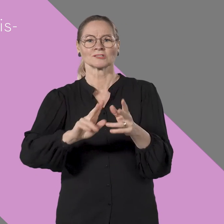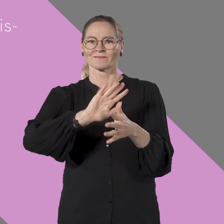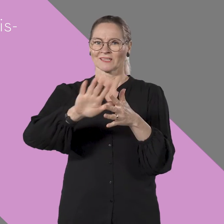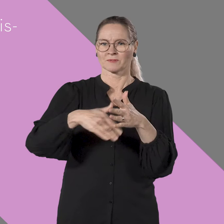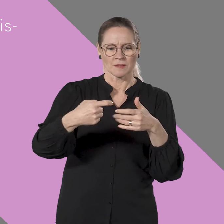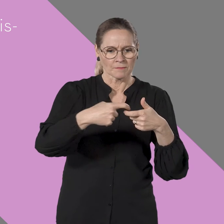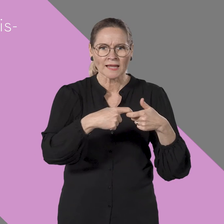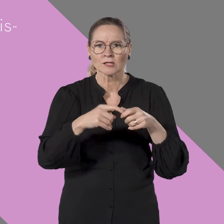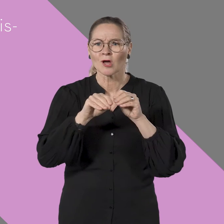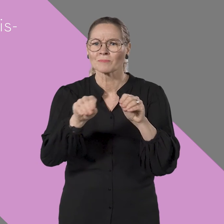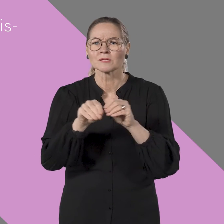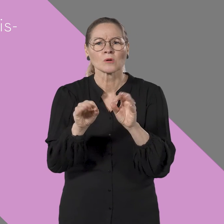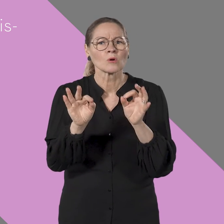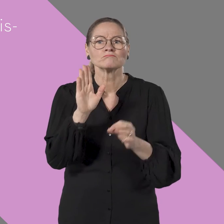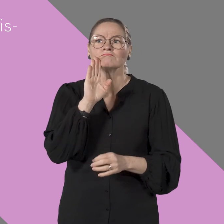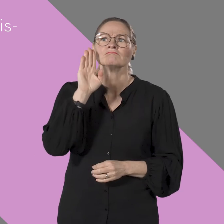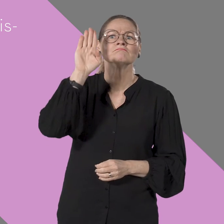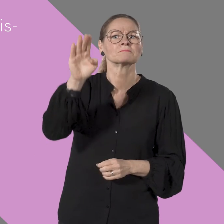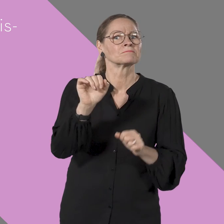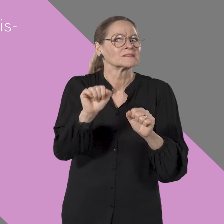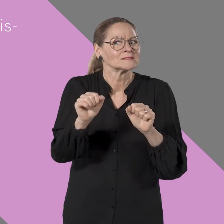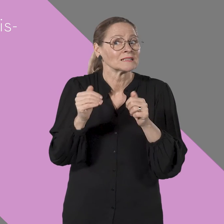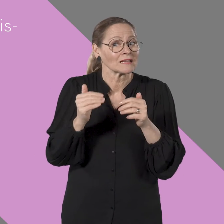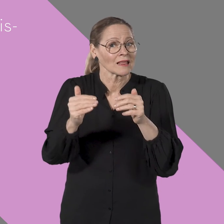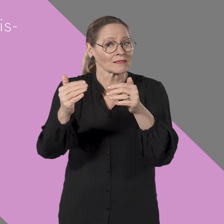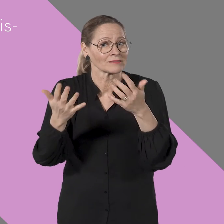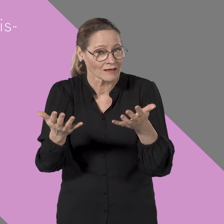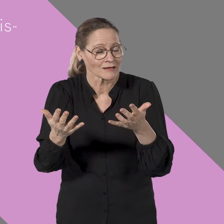millä tavoin viittomakielen perheopetusta tulisi kehittää tulevaisuudessa.